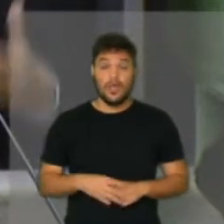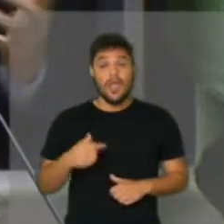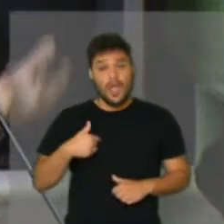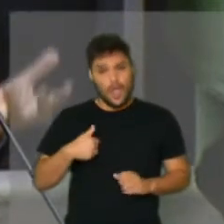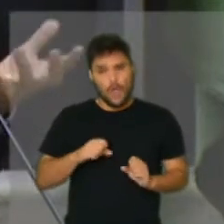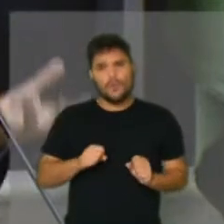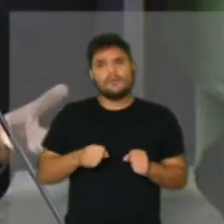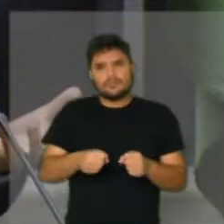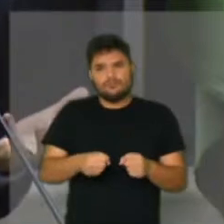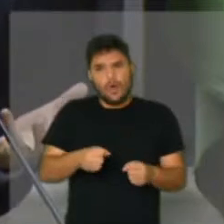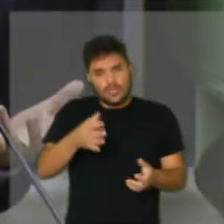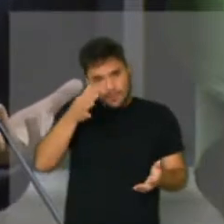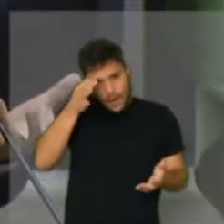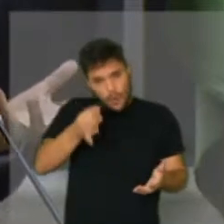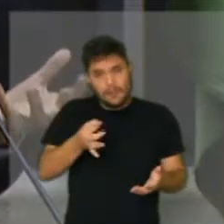PROPÓSITO. MINISTRO JÁ ESTÁ CONVOCADO EM ALGUMAS,